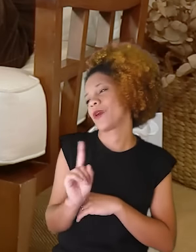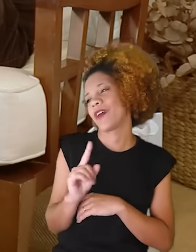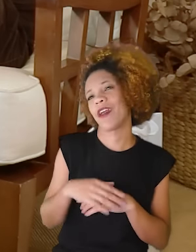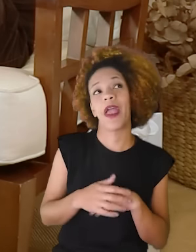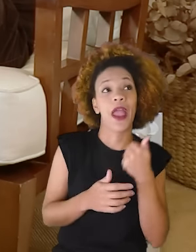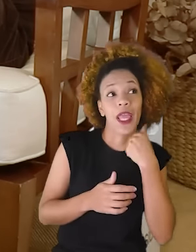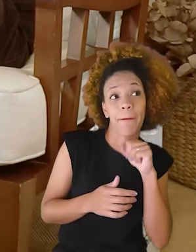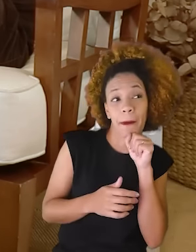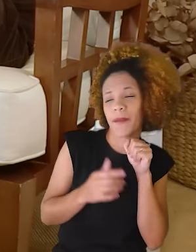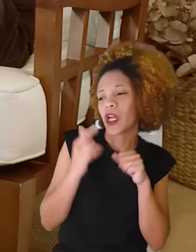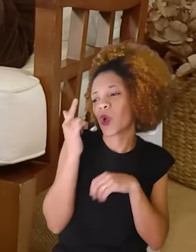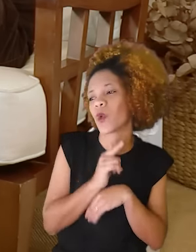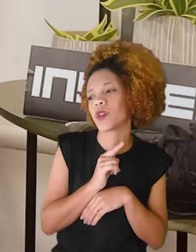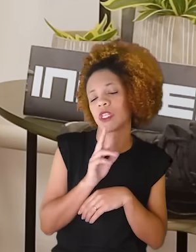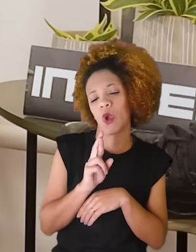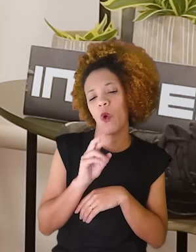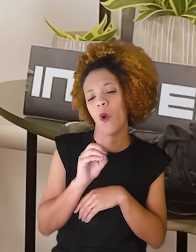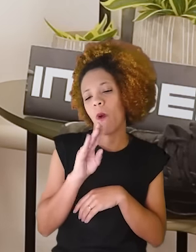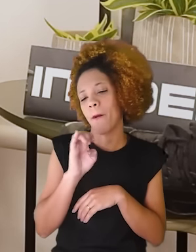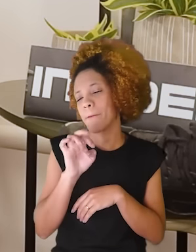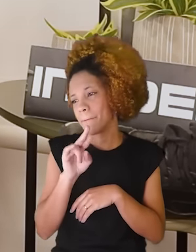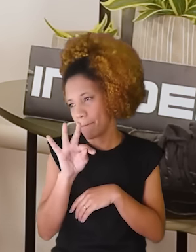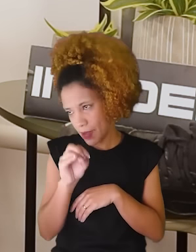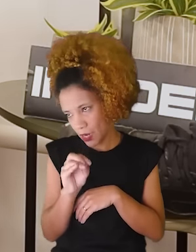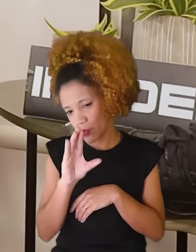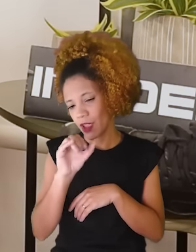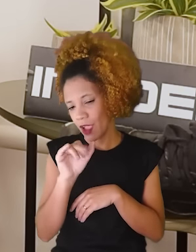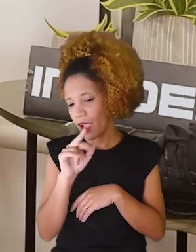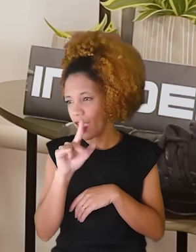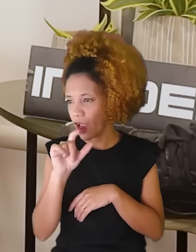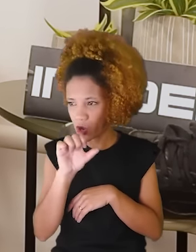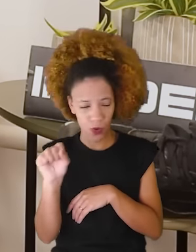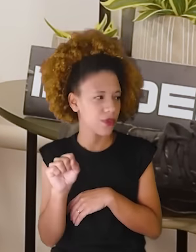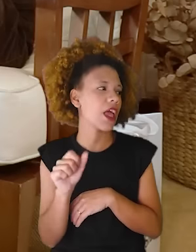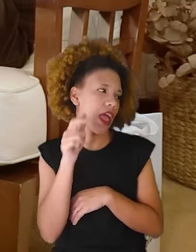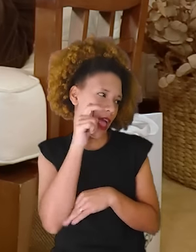é com minha mãe eu queria conseguir falar com o Roberto Carlos inclusive se o rei Roberto Carlos